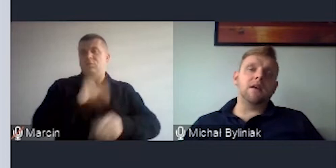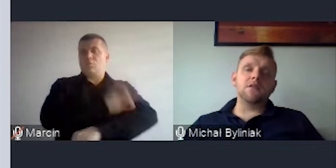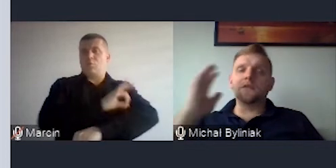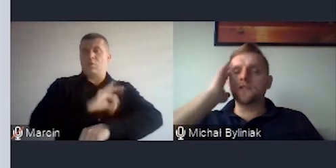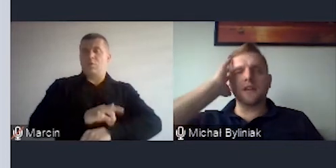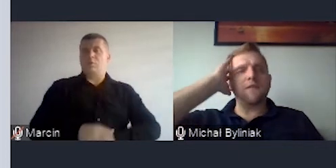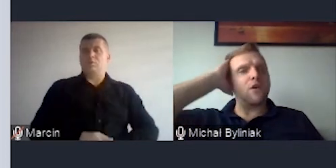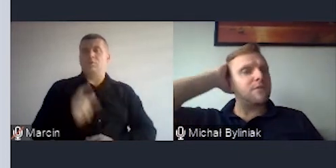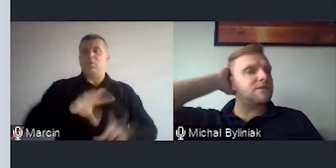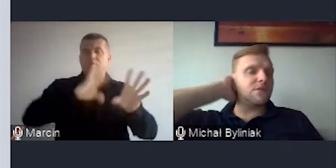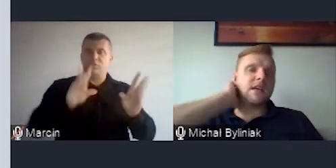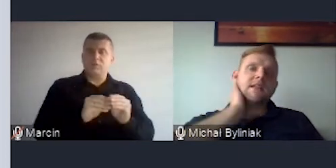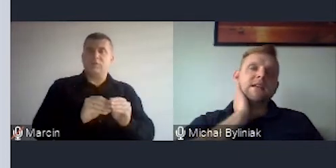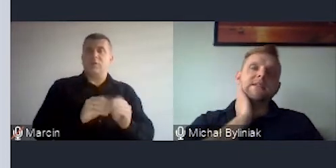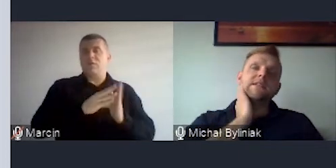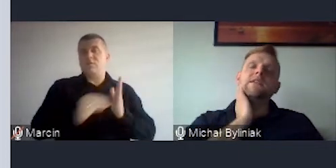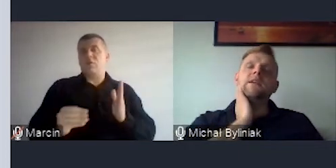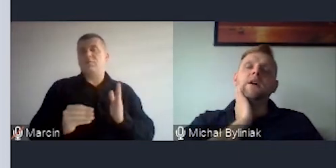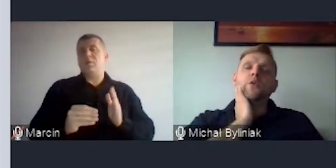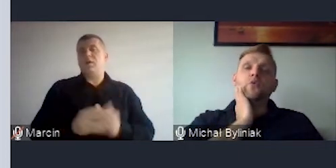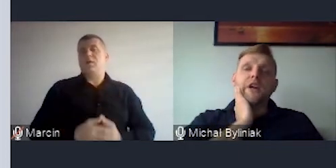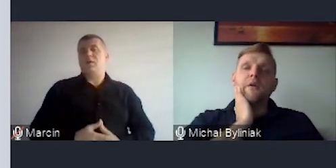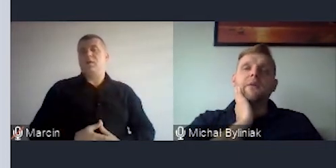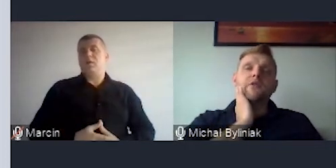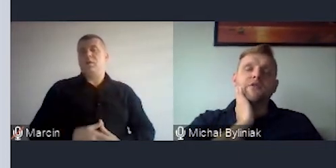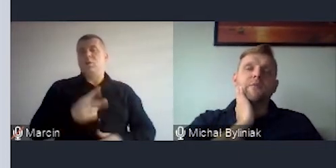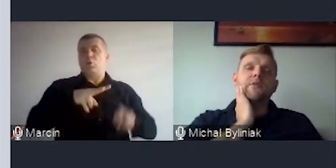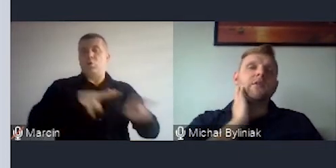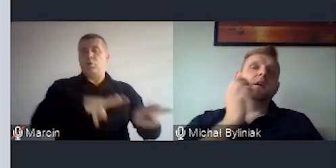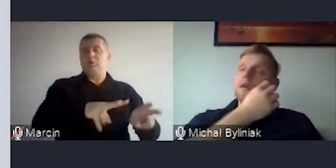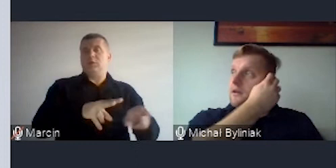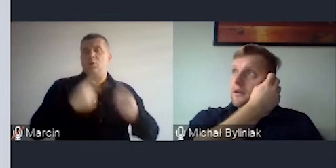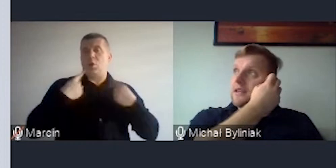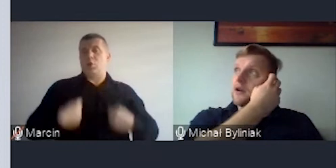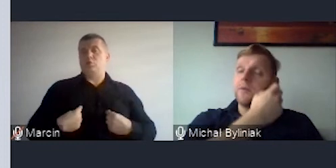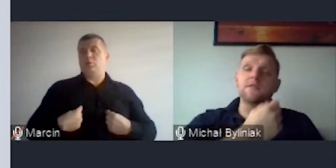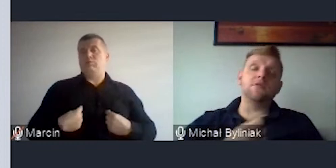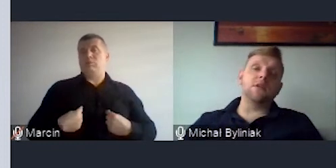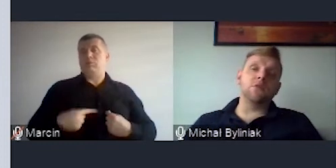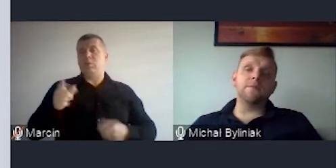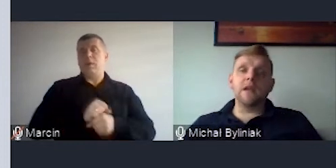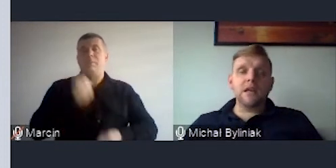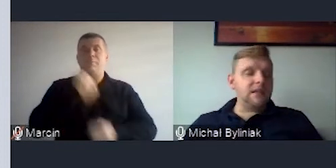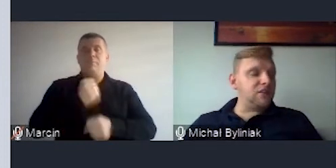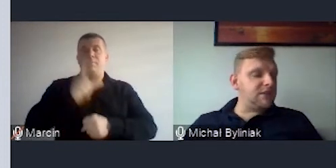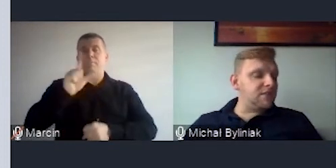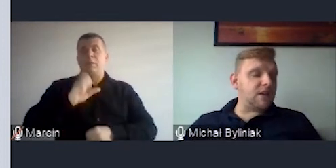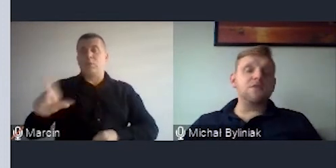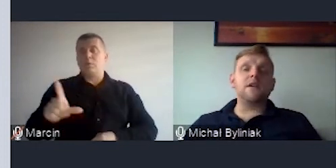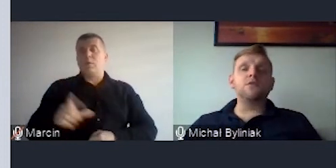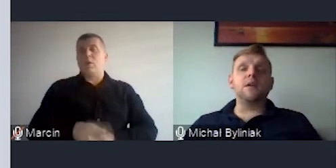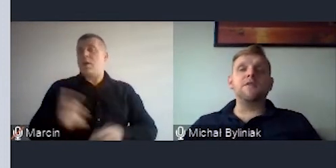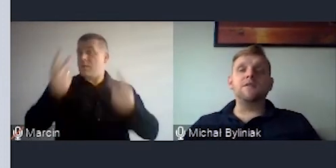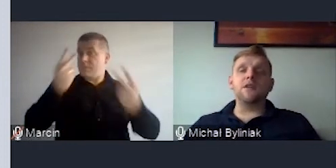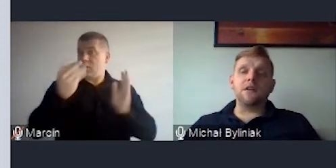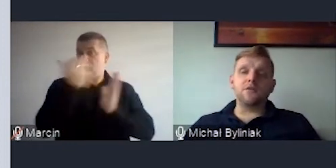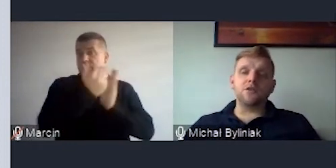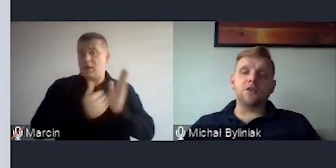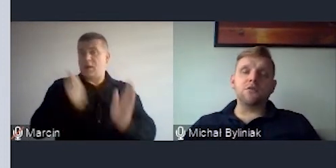To są wszystkie formy związane z udziałem osoby jako personelu, natomiast ważnym warunkiem kwalifikowalności,